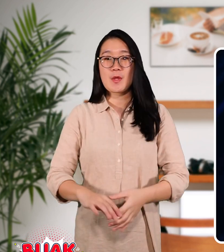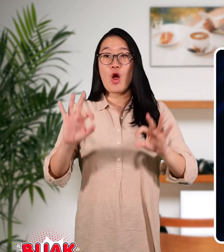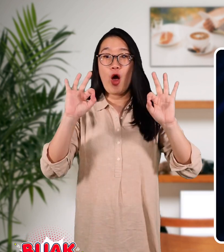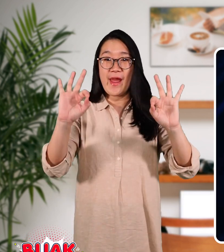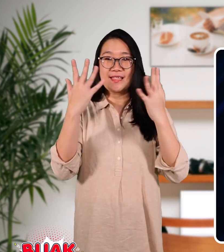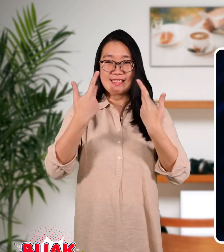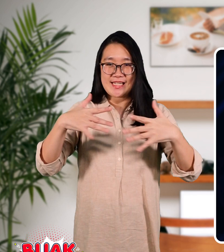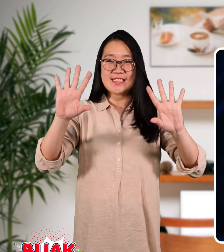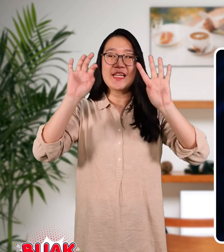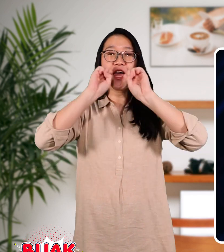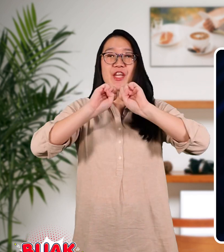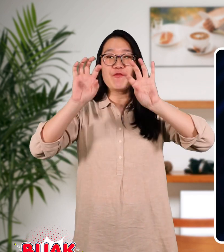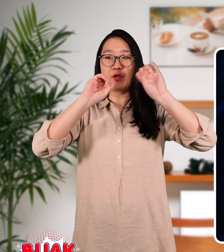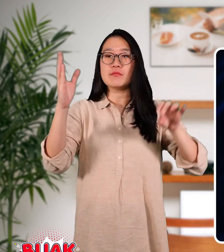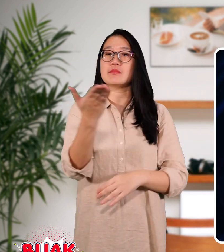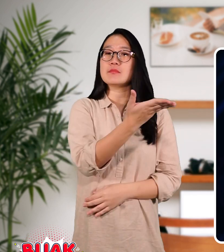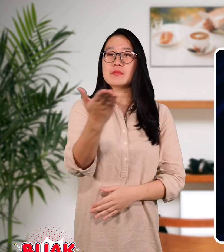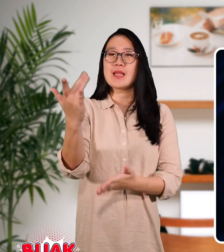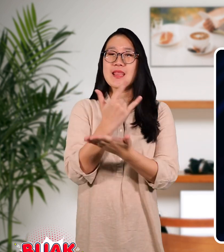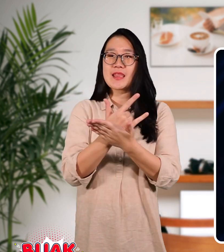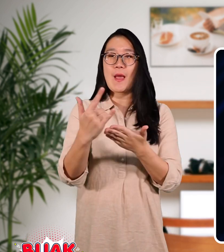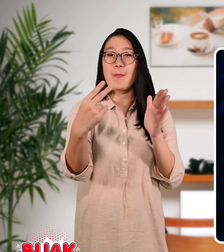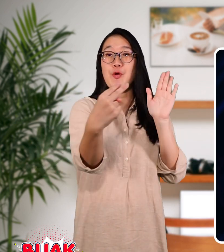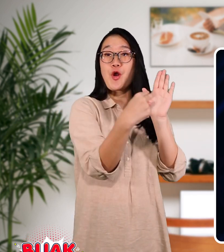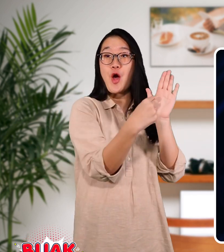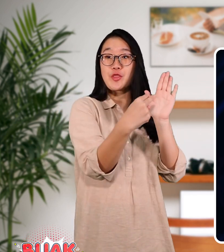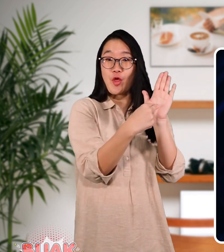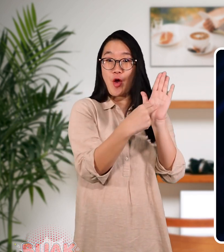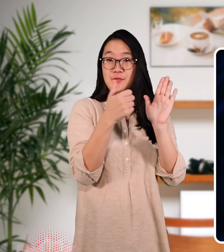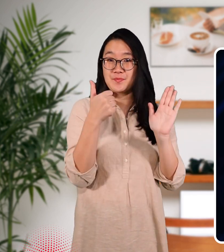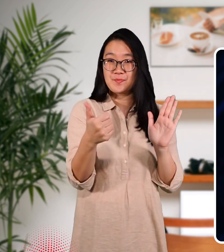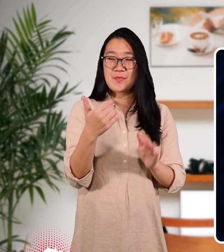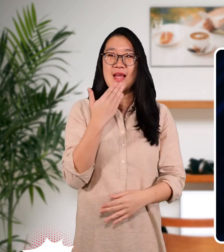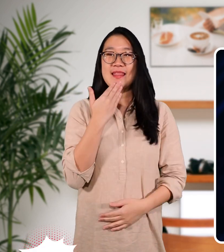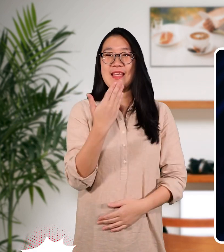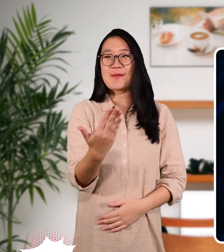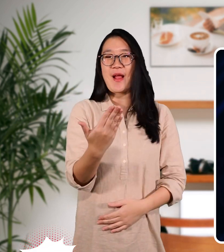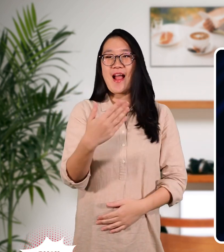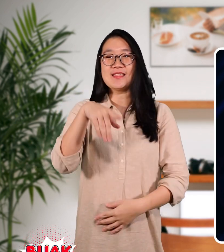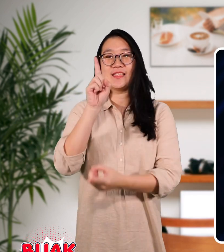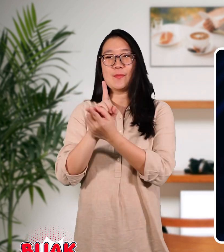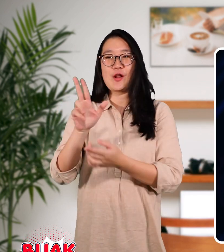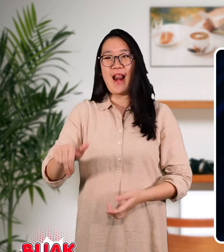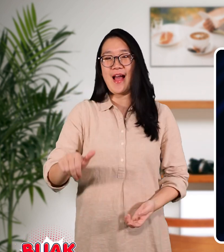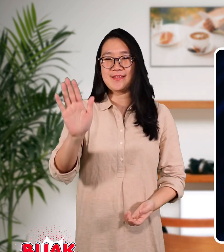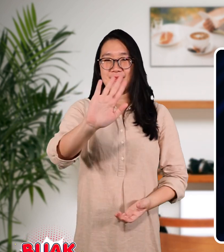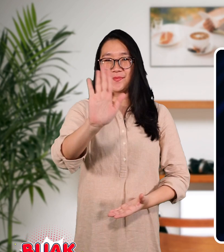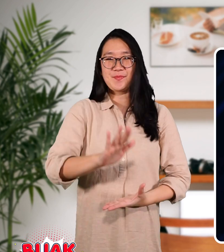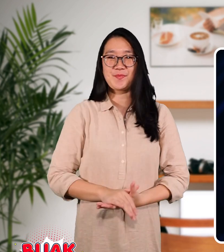Oke sekian, selanjutnya silakan membaca di artikel yah. Sampai jumpa lagi.